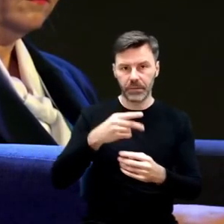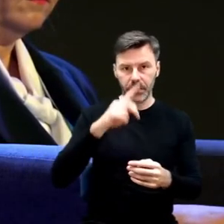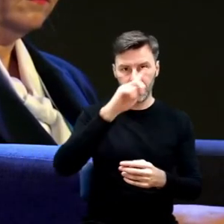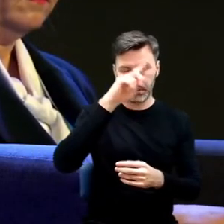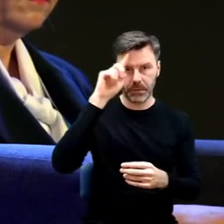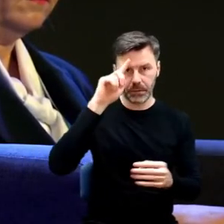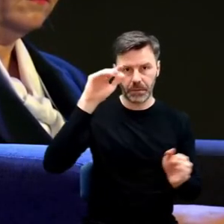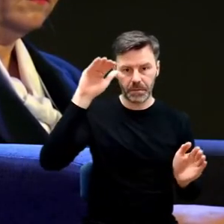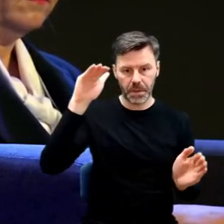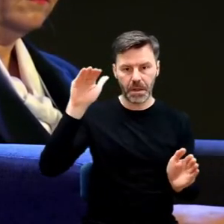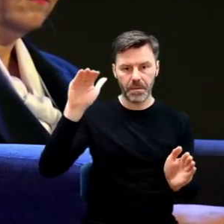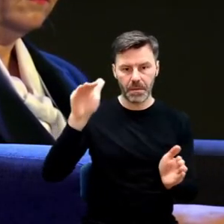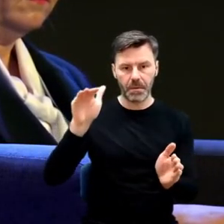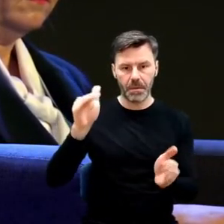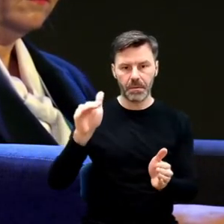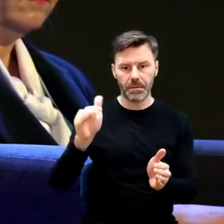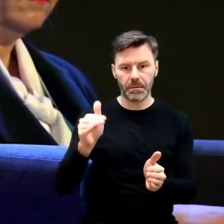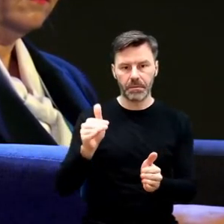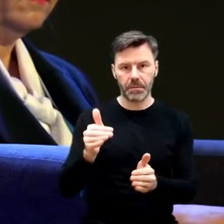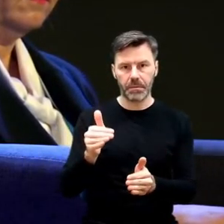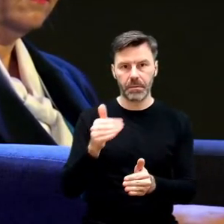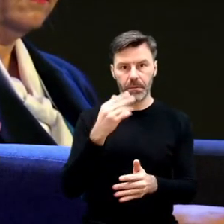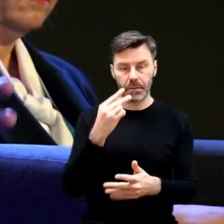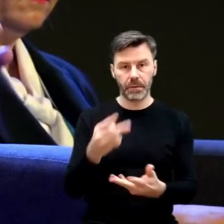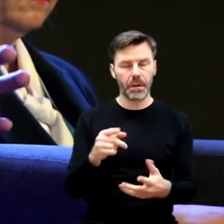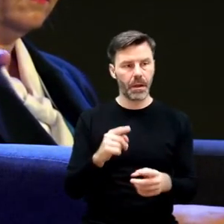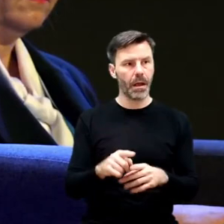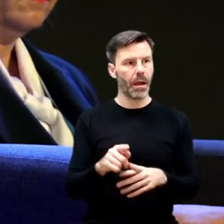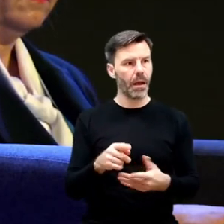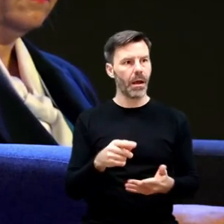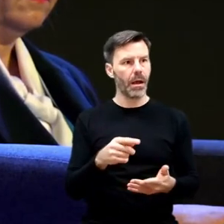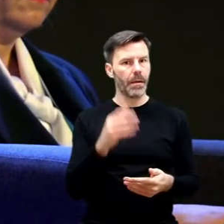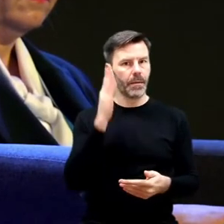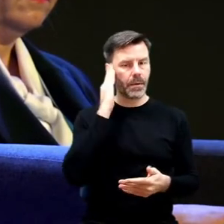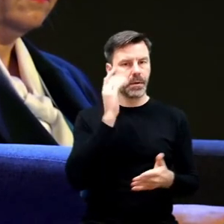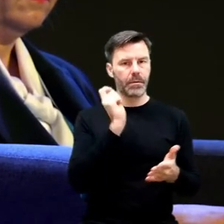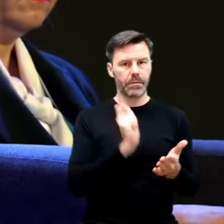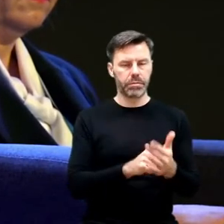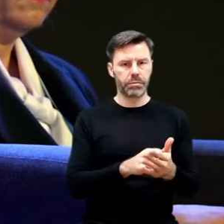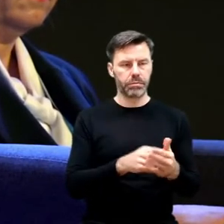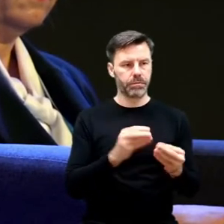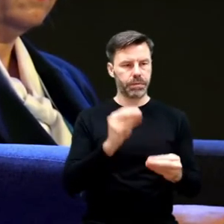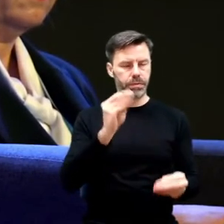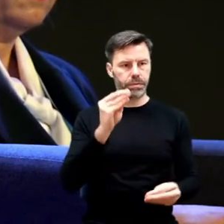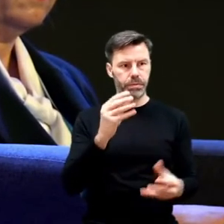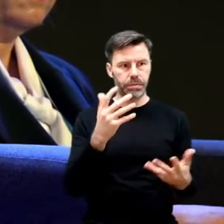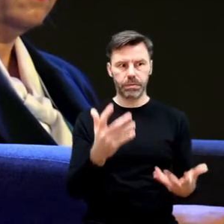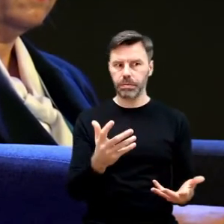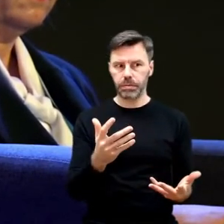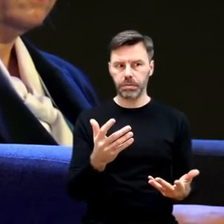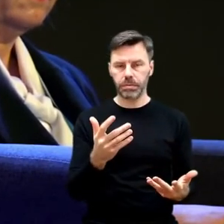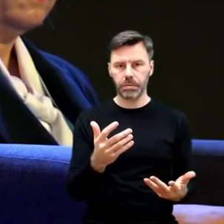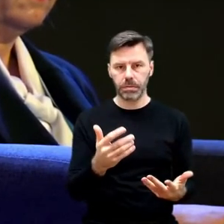mimo dużego popytu mieszkań. Więc ten trend jeszcze się nie zatrzymał, spadkowy,